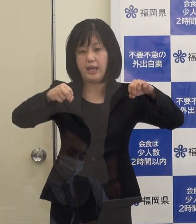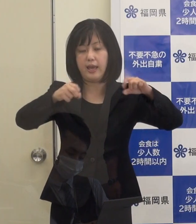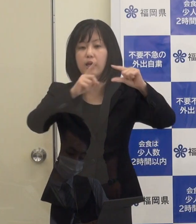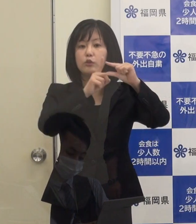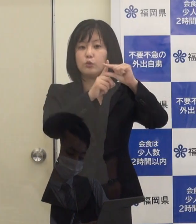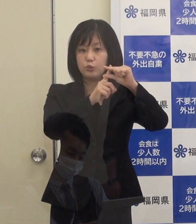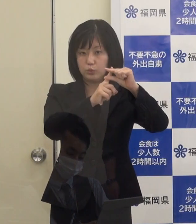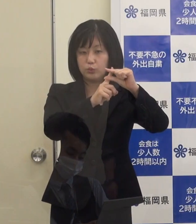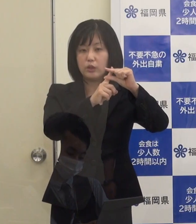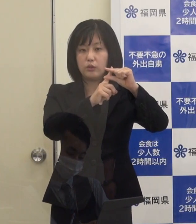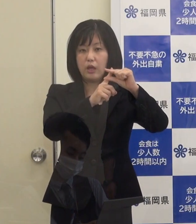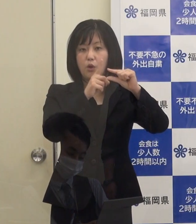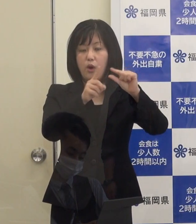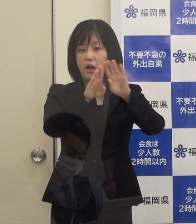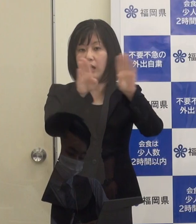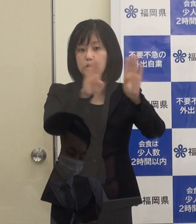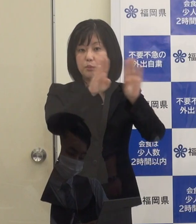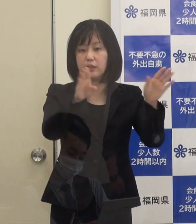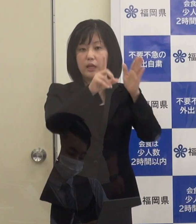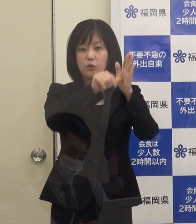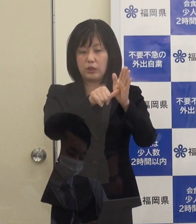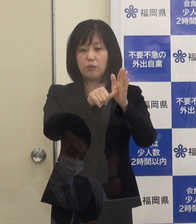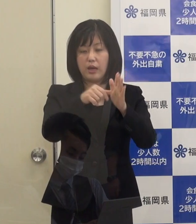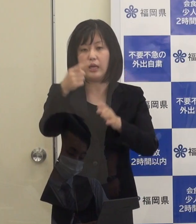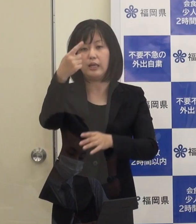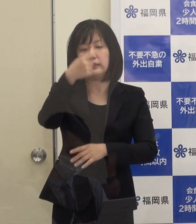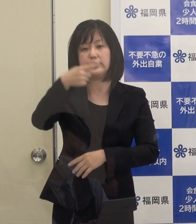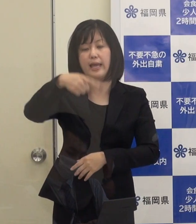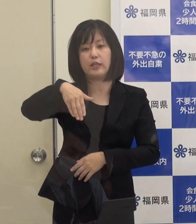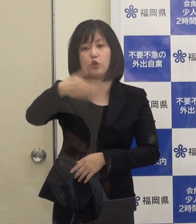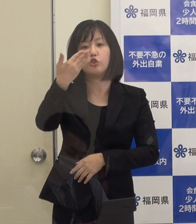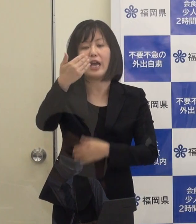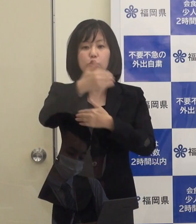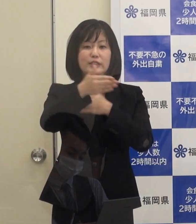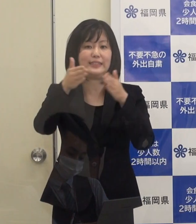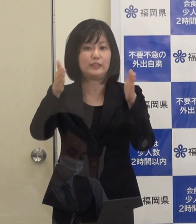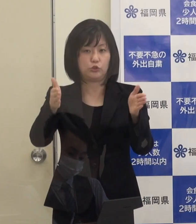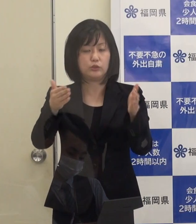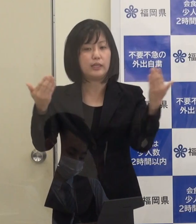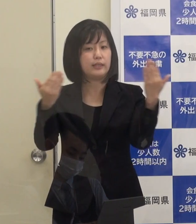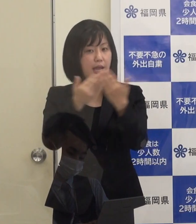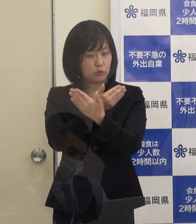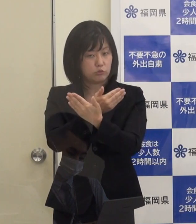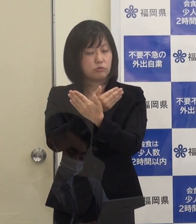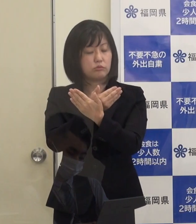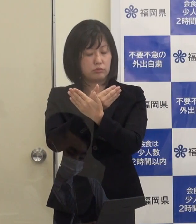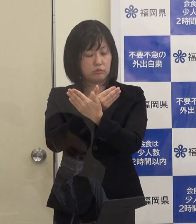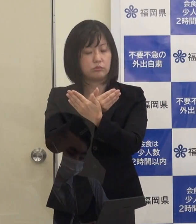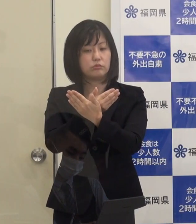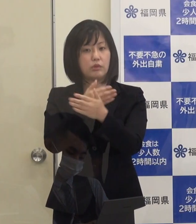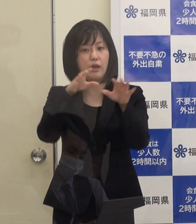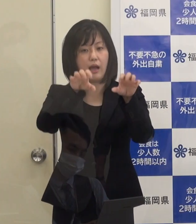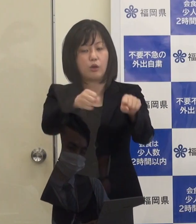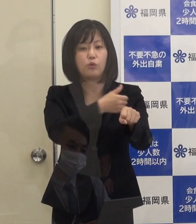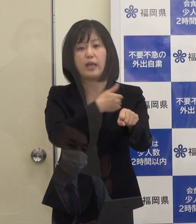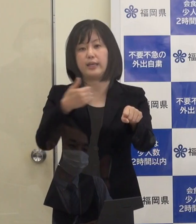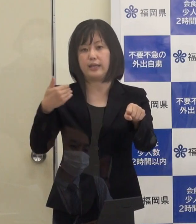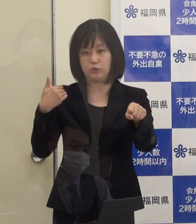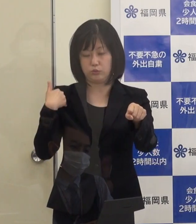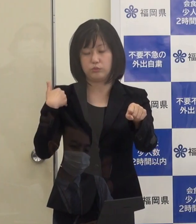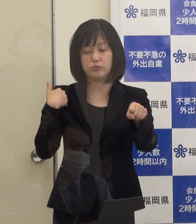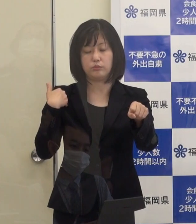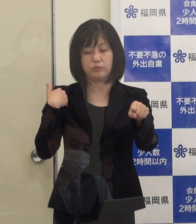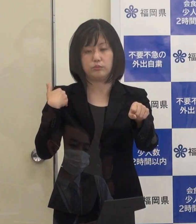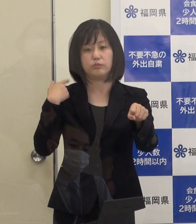これが開設できると約１，９００室を確保できることになります